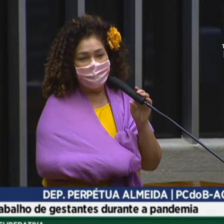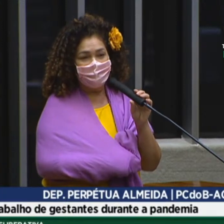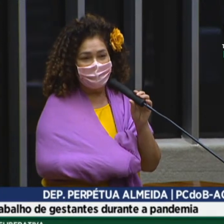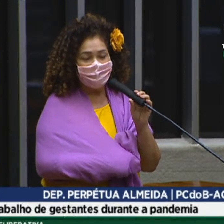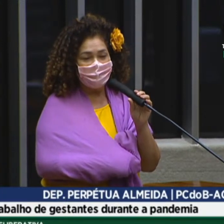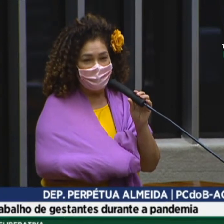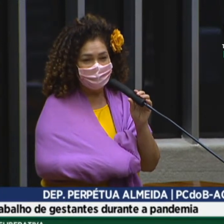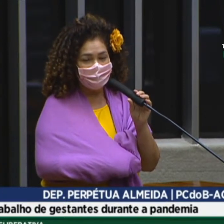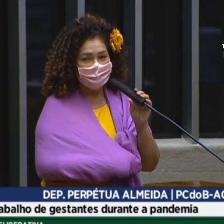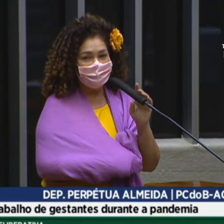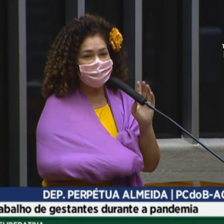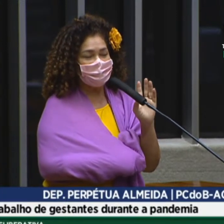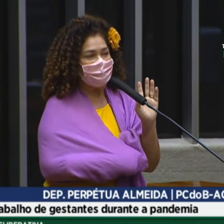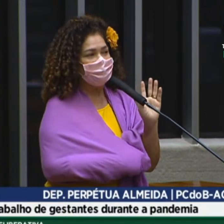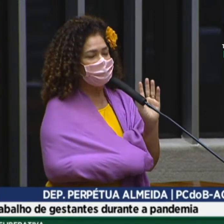SENDO CONTRATADAS. PRIMEIRO NÃO É VERDADE QUE GRÁVIDAS